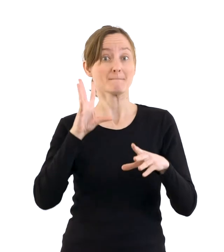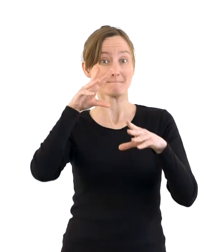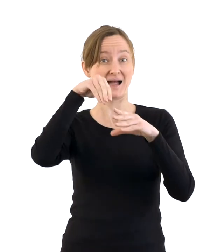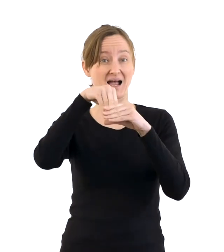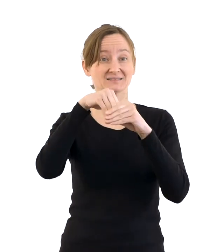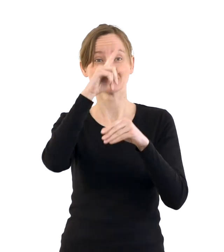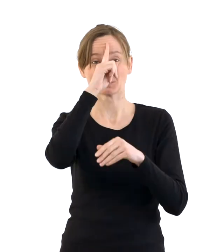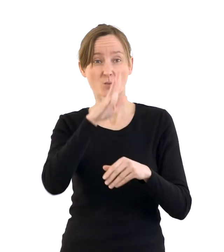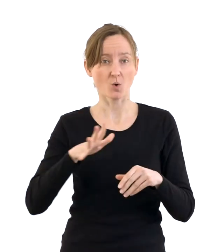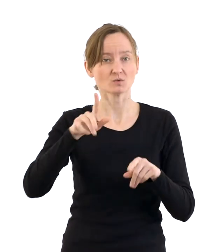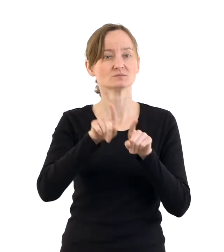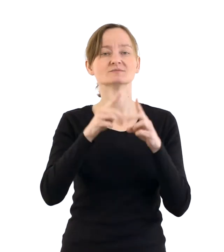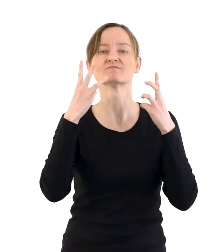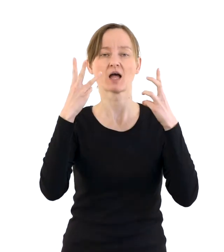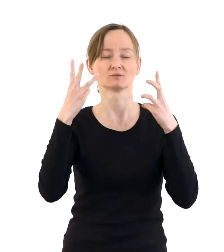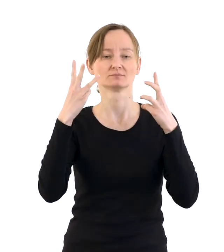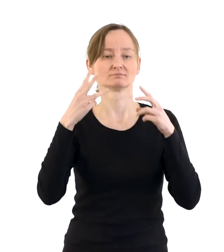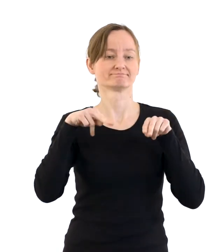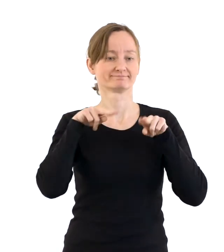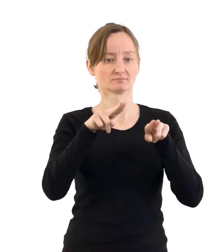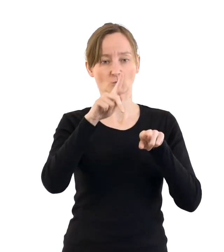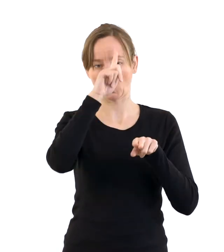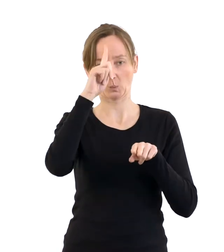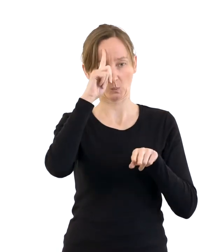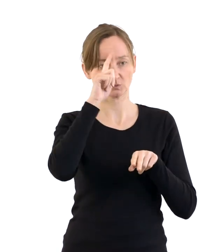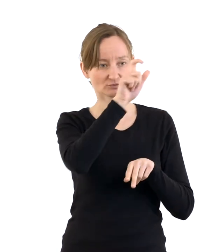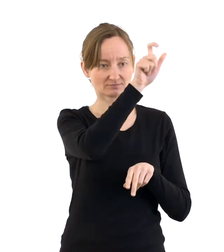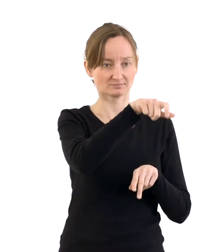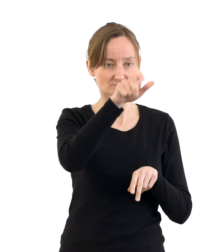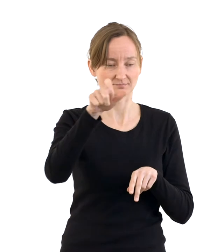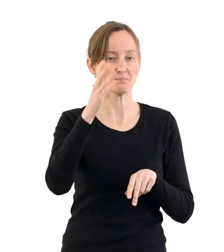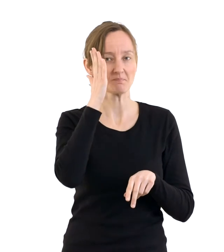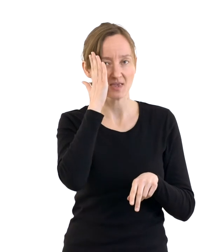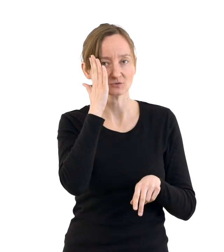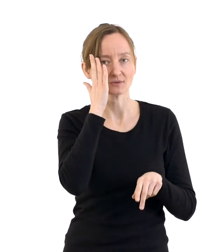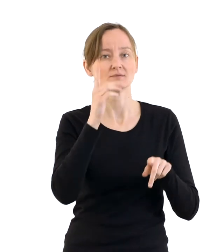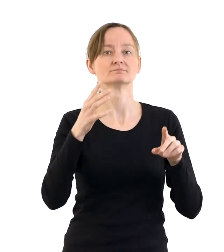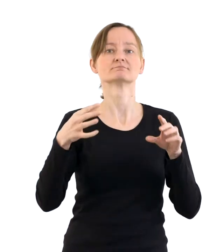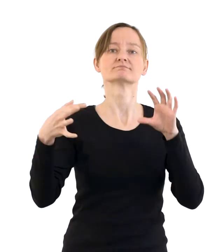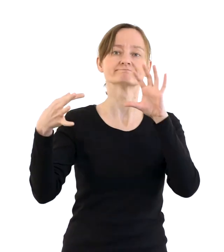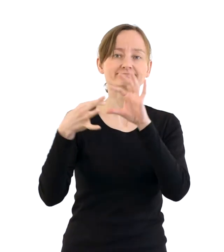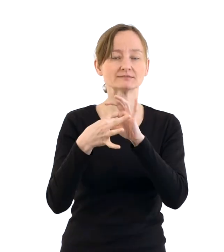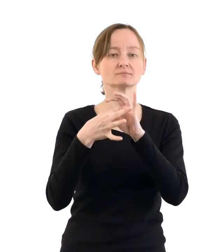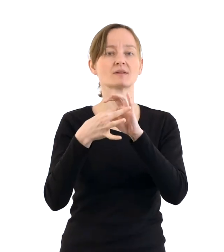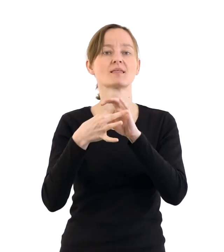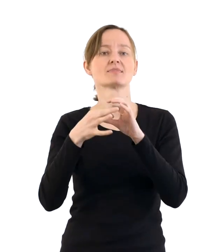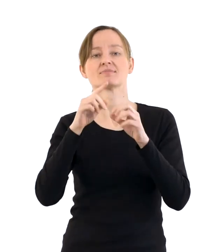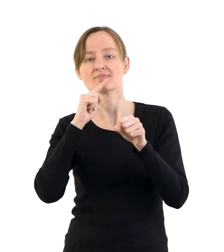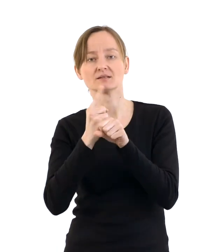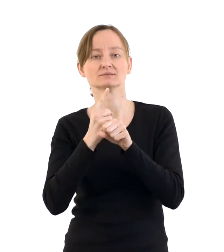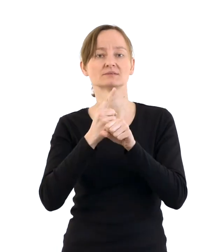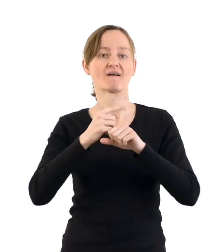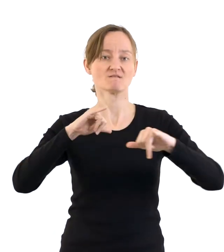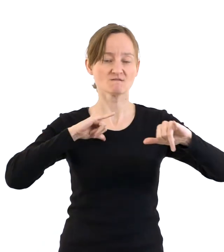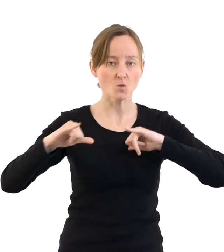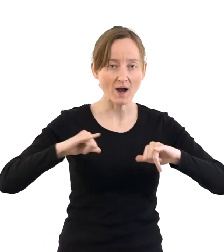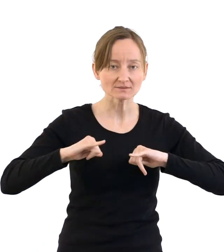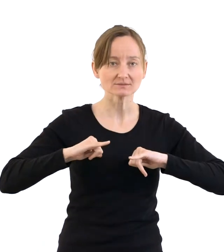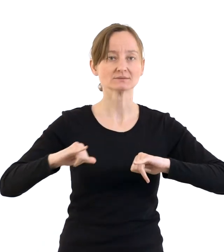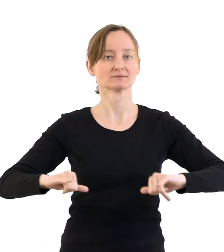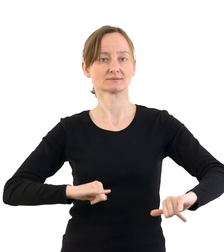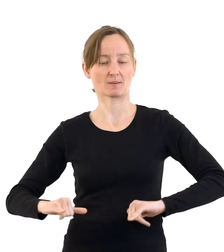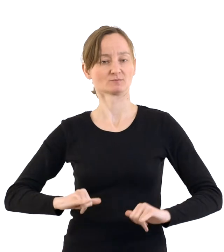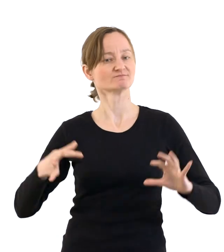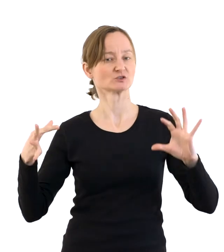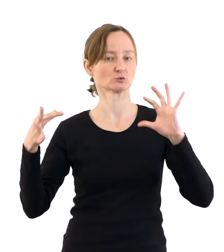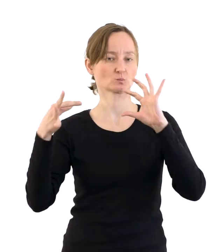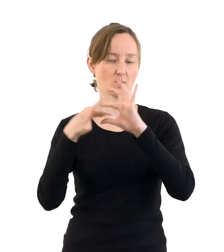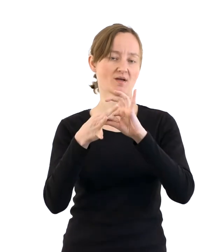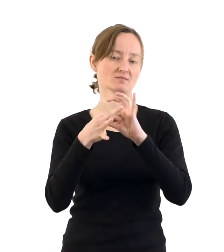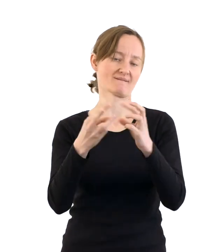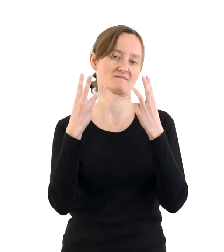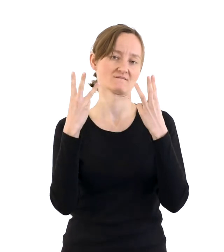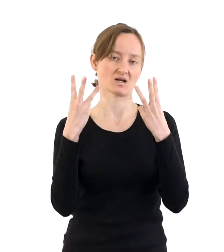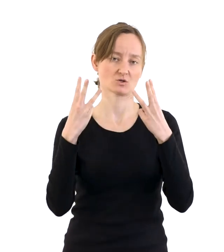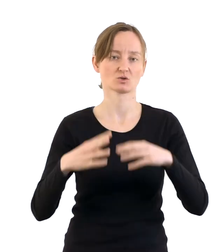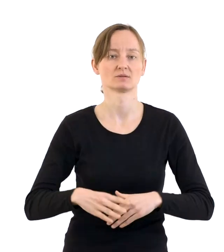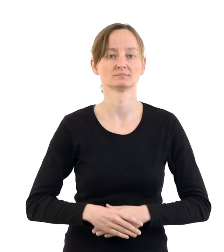Także partycypacja oznacza udział mieszkańców i obywateli danej społeczności w decyzjach władz i administracji.